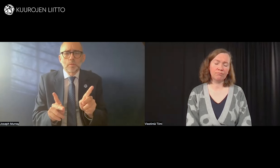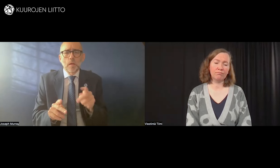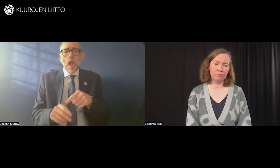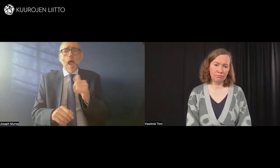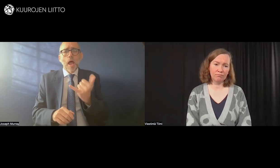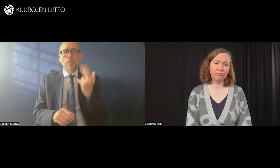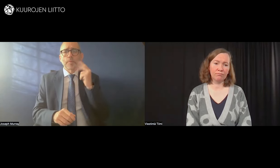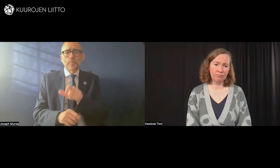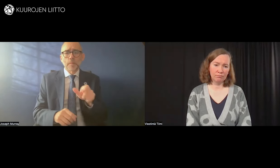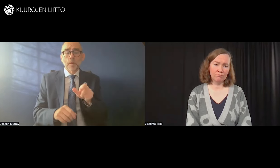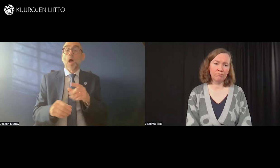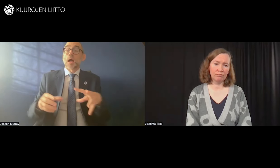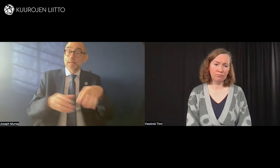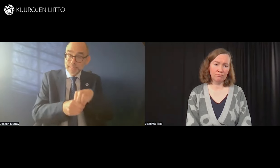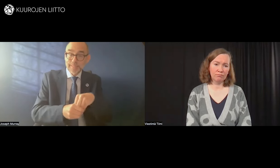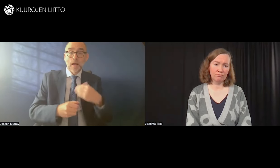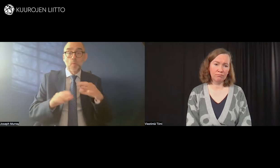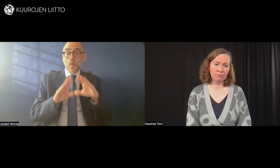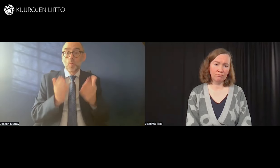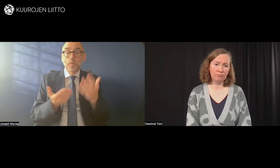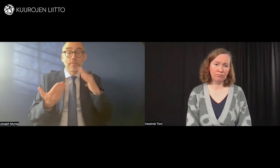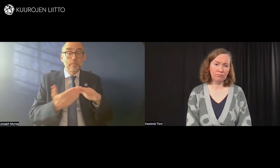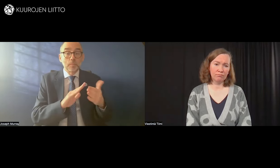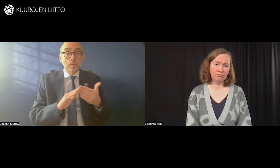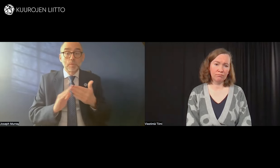Kuurot arabit kuuluvat maailman kuurojen yhteisöön.